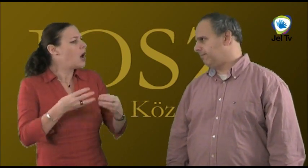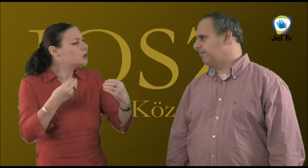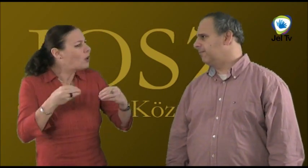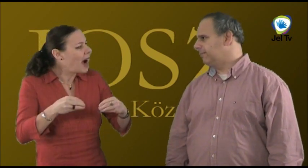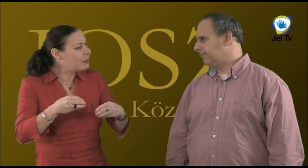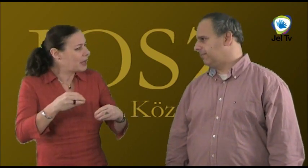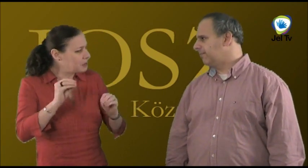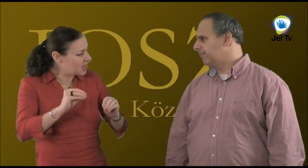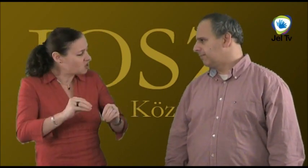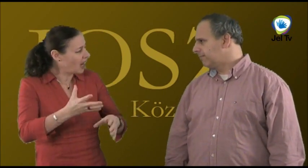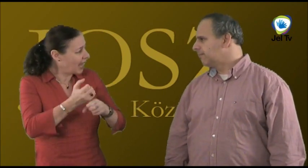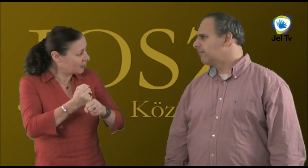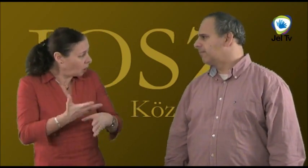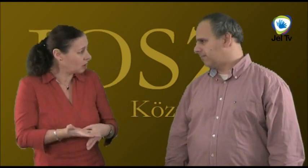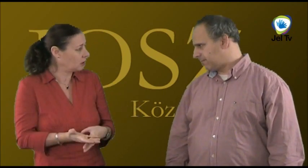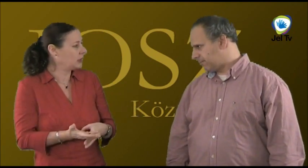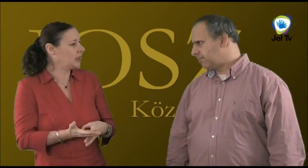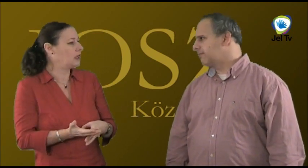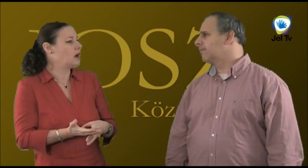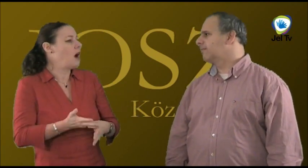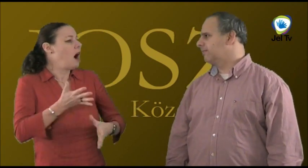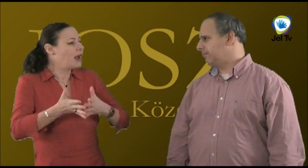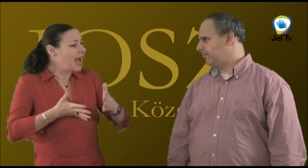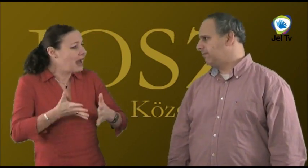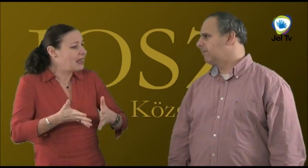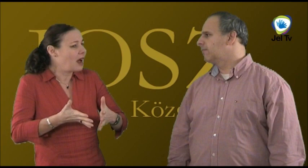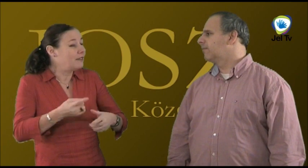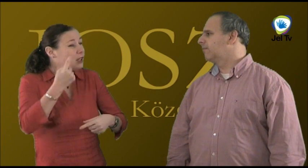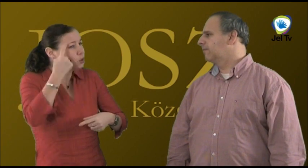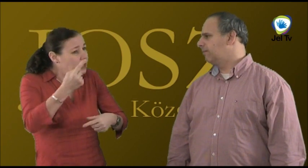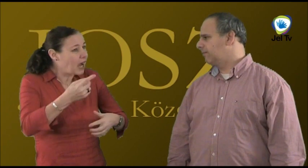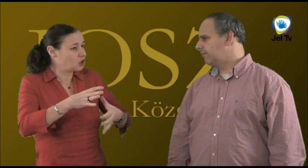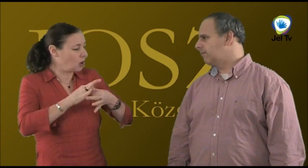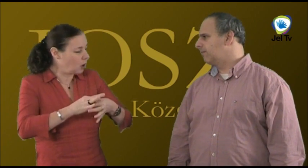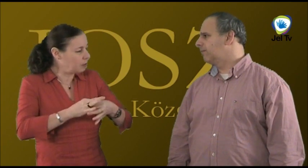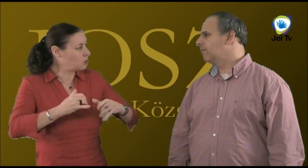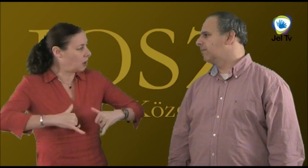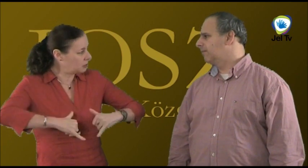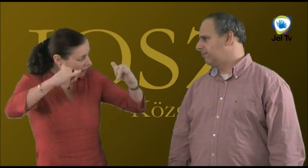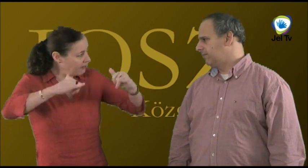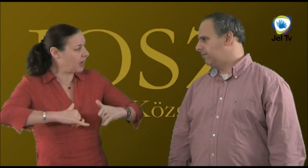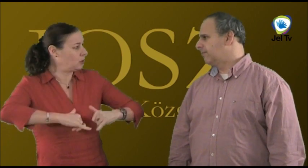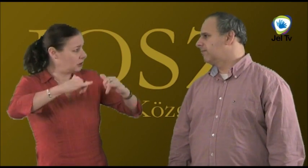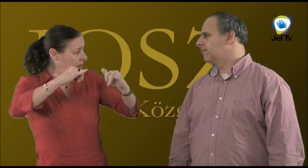továbbképzést tartani, a jelnyelvi tudással kapcsolatosan fejlődni.